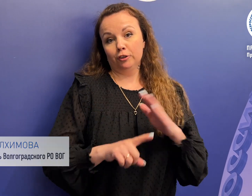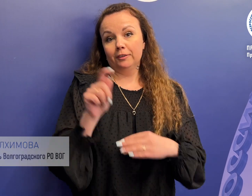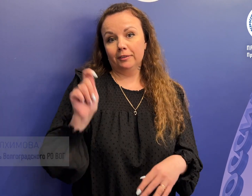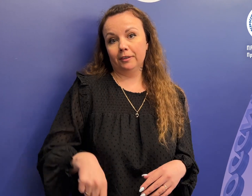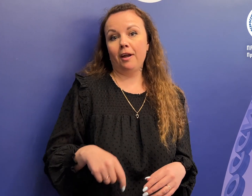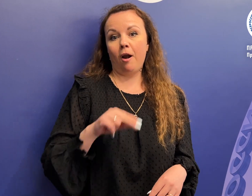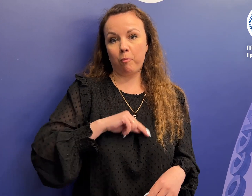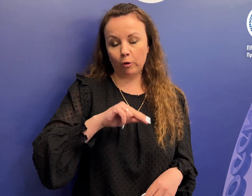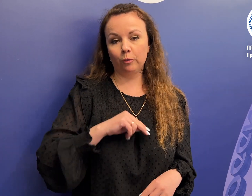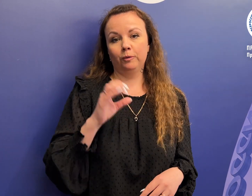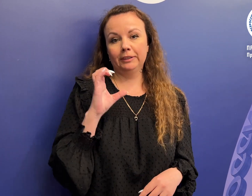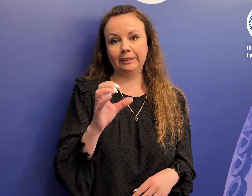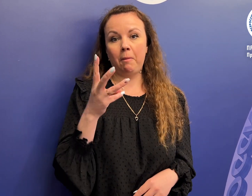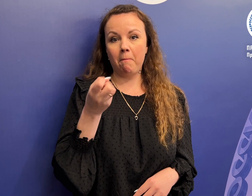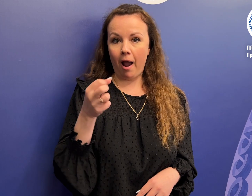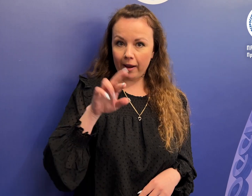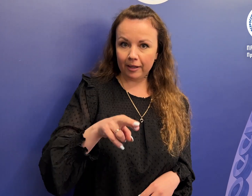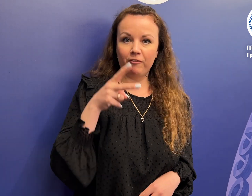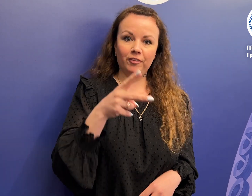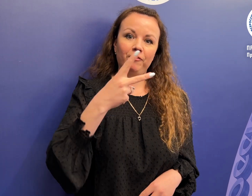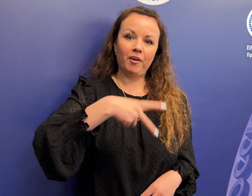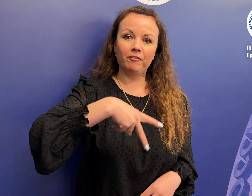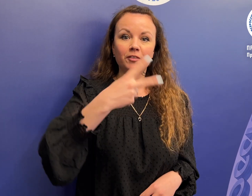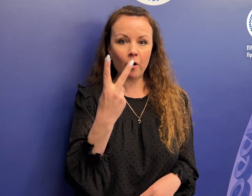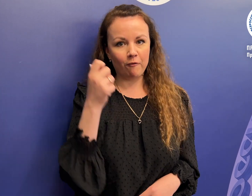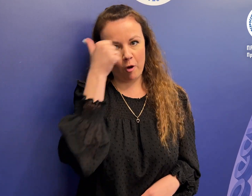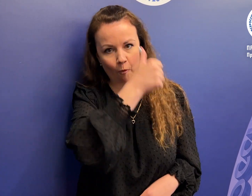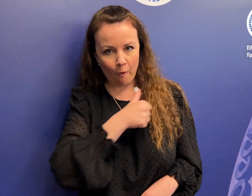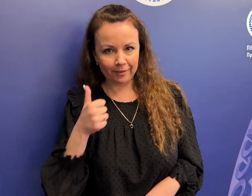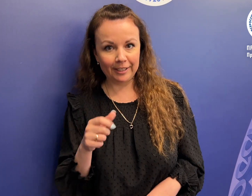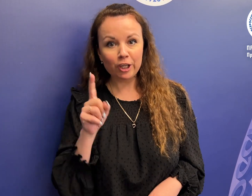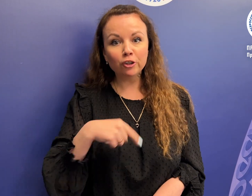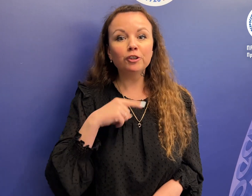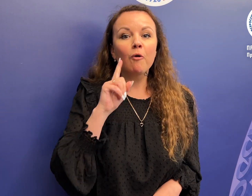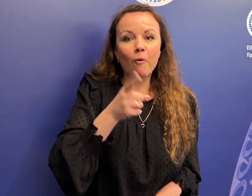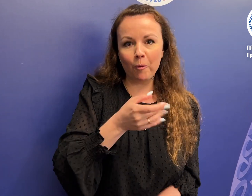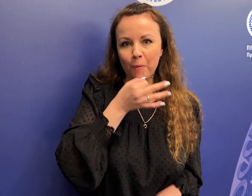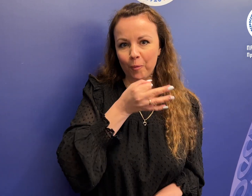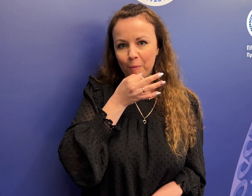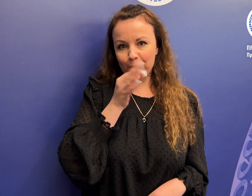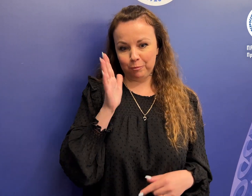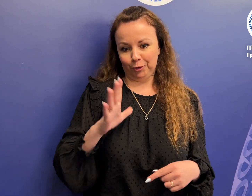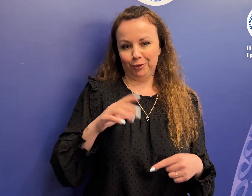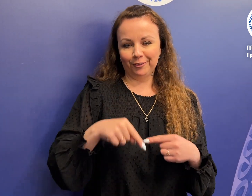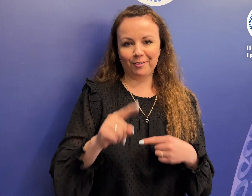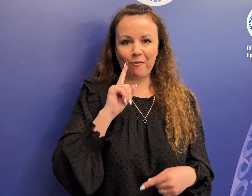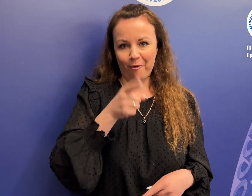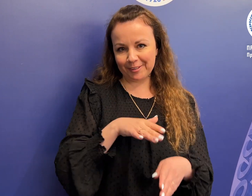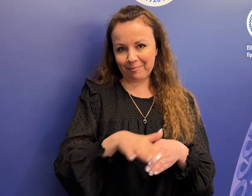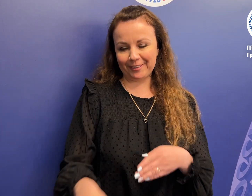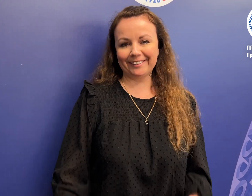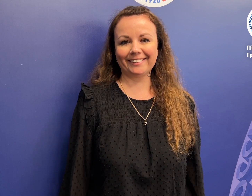Начала свою работу с мая 2022, еще года даже не прошло с начала моей работы, вот-вот исполнится.